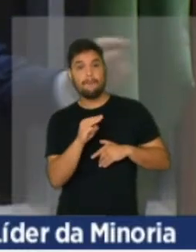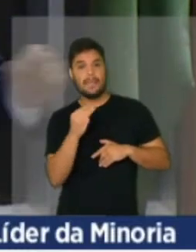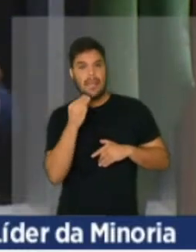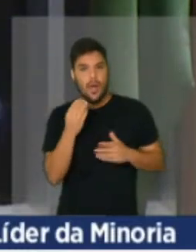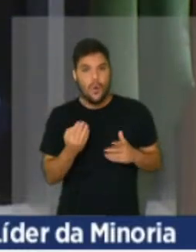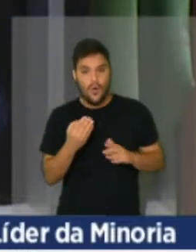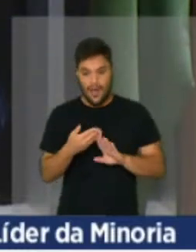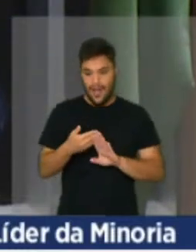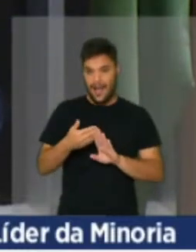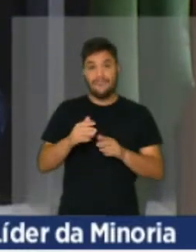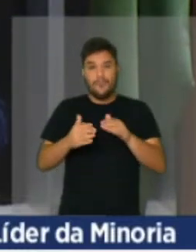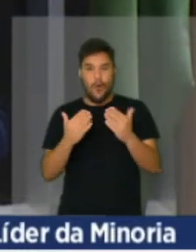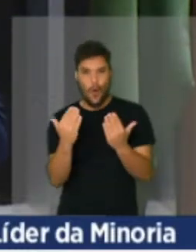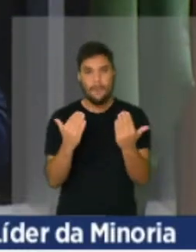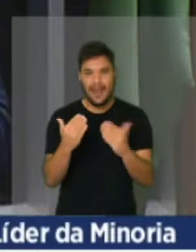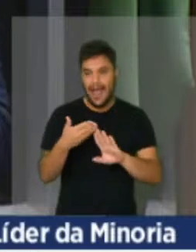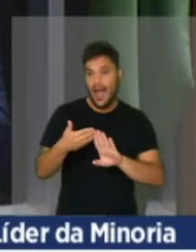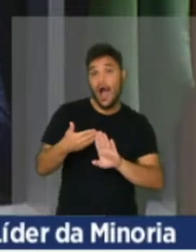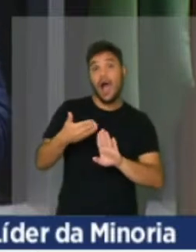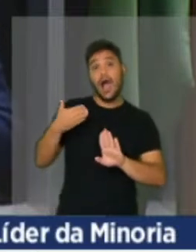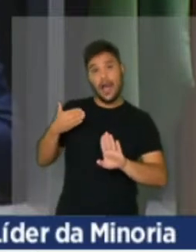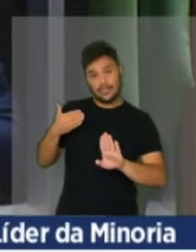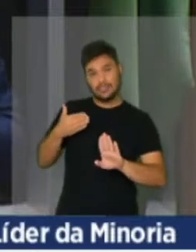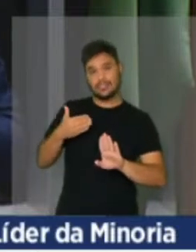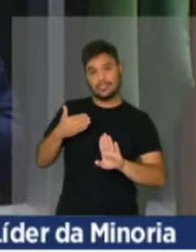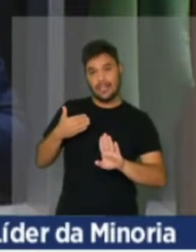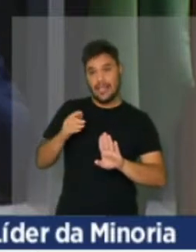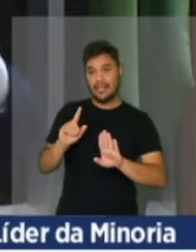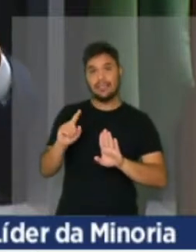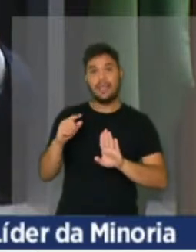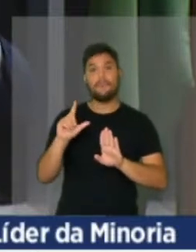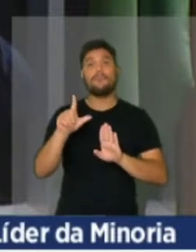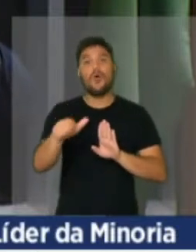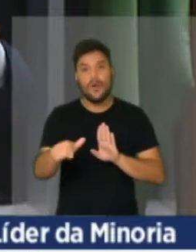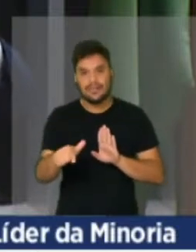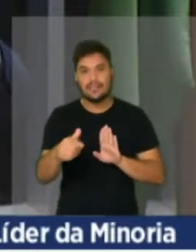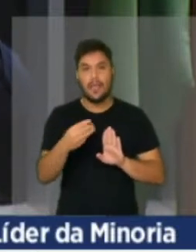DELE LUCROU DEPOIS DELE SER MINISTRO. PARA SABER SE O SEU CARGO DE MINISTRO, O BENEFICIOU DE FORMA PRIVADA O